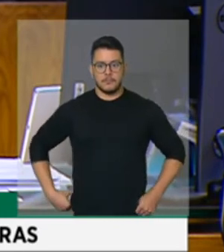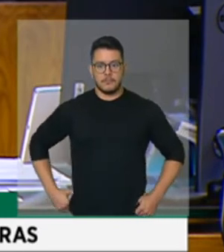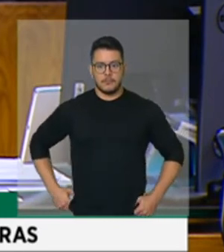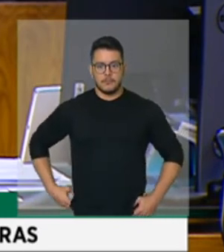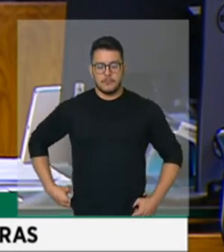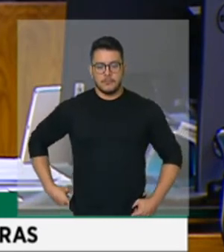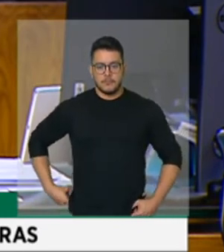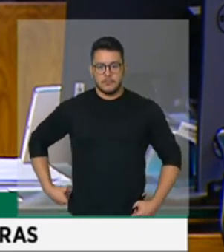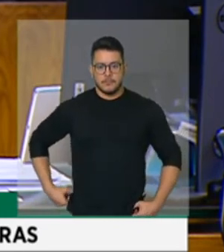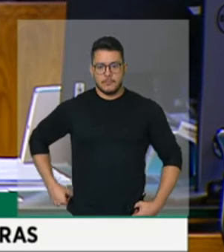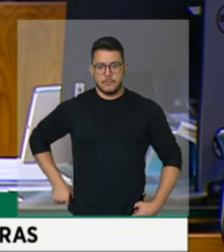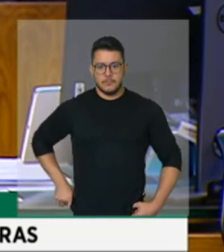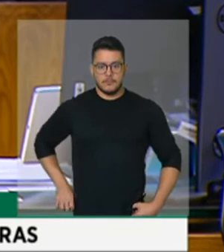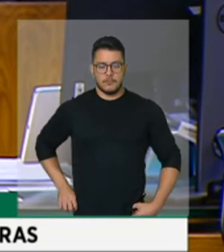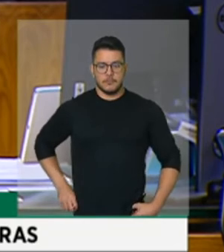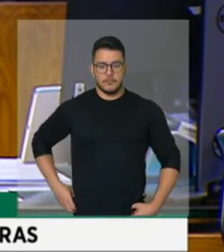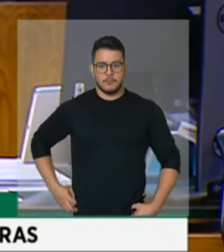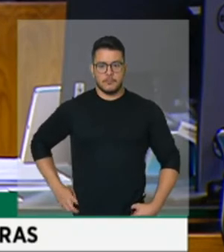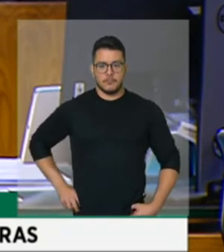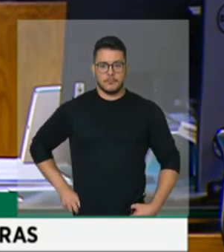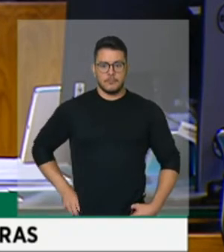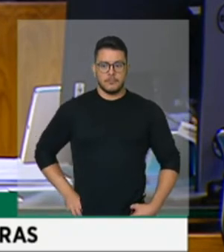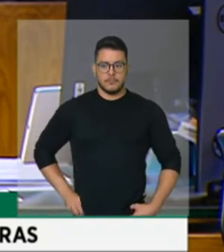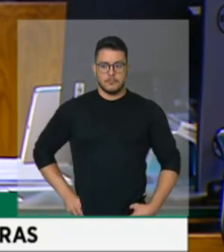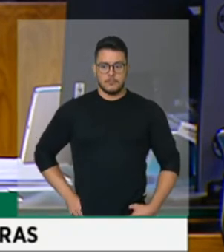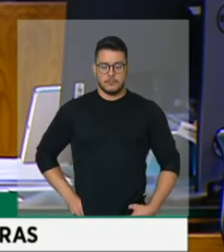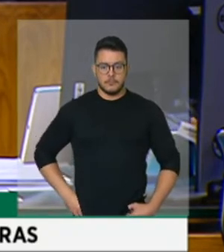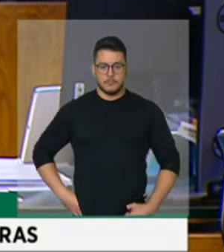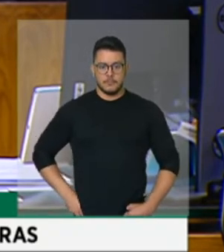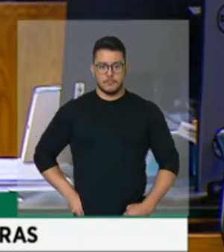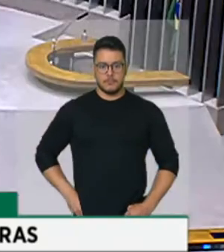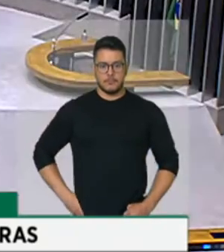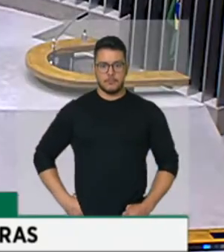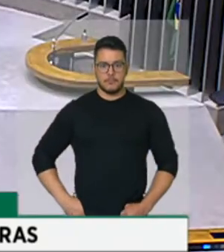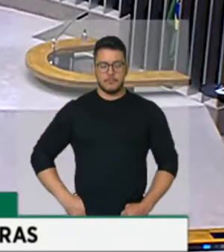OFERECEU PRA MIM O TEMPO, PRESIDENTE. PRESIDENTE ARTHUR... -- [PRESIDENTE]: SIM OU NÃO, DEPUTADO MARCEL, VAI DISCUTIR A MATÉRIA... O